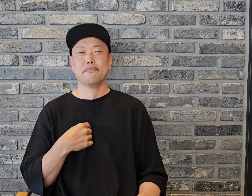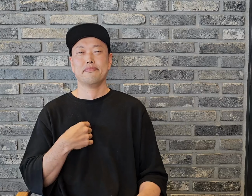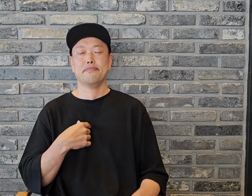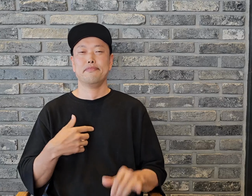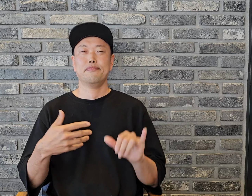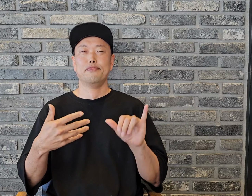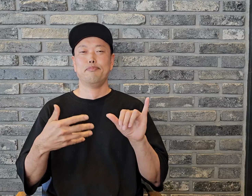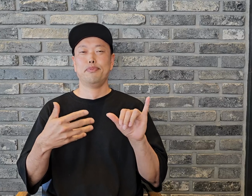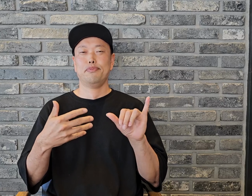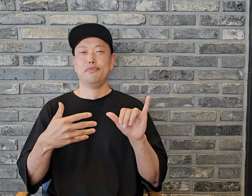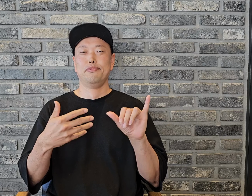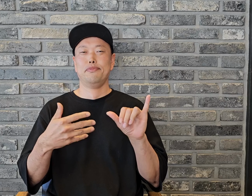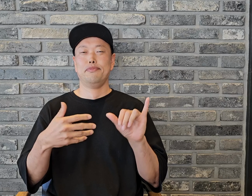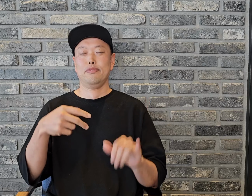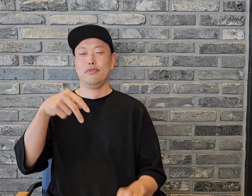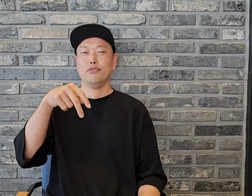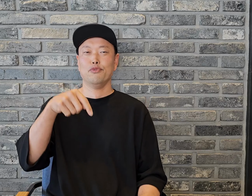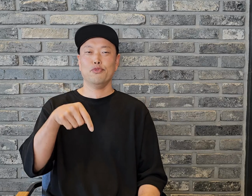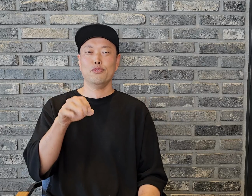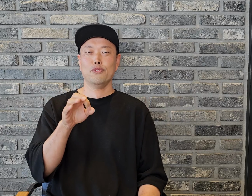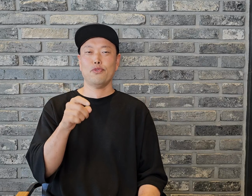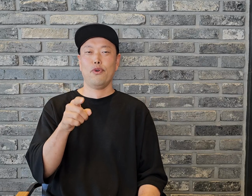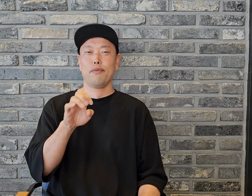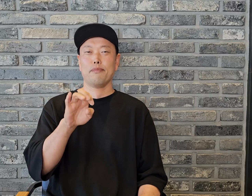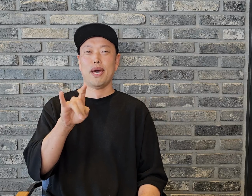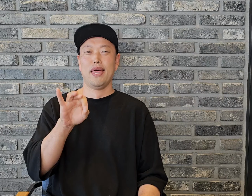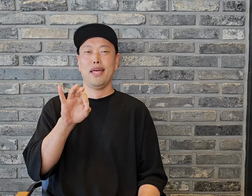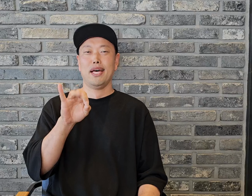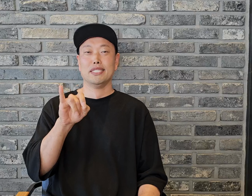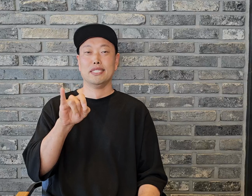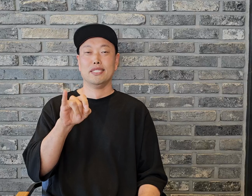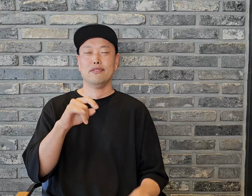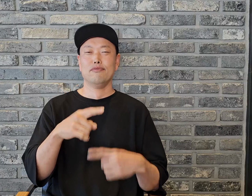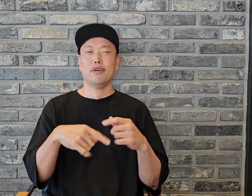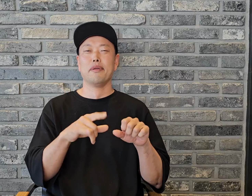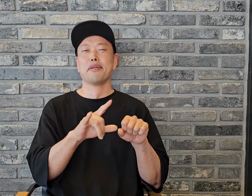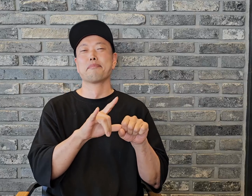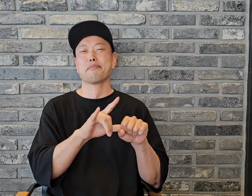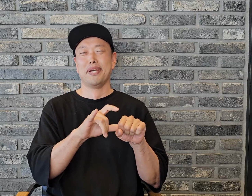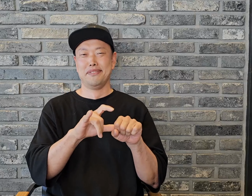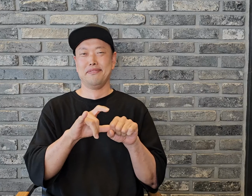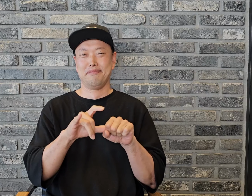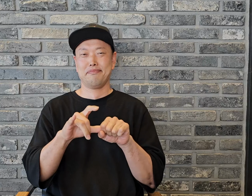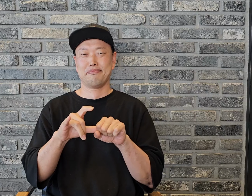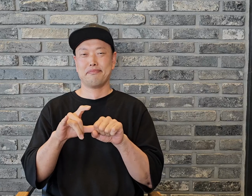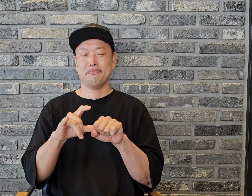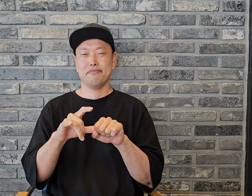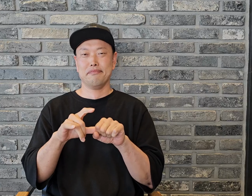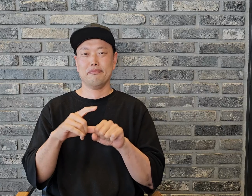저는 수어팽이라는 유튜브 채널을 운영하고 있고요 수어로는 이렇게 표현합니다